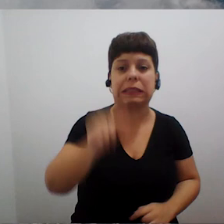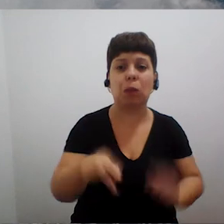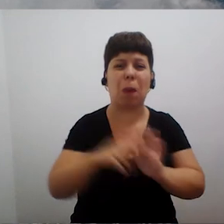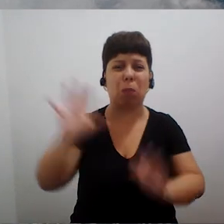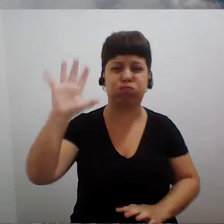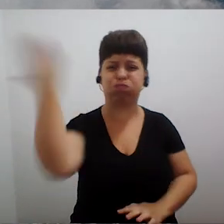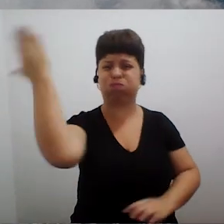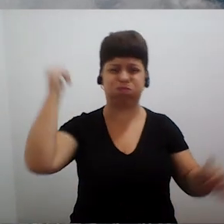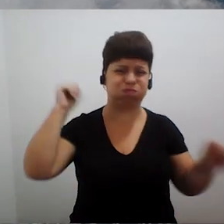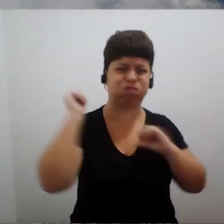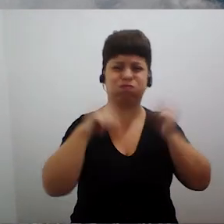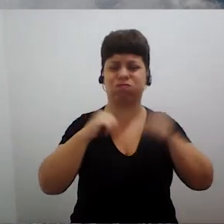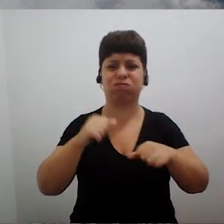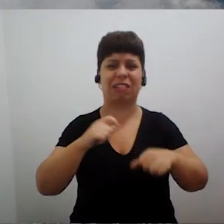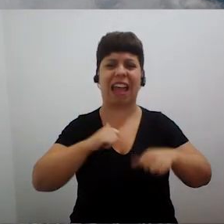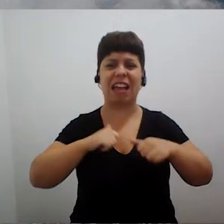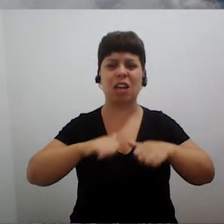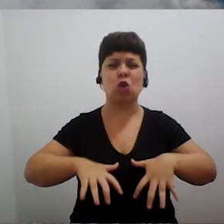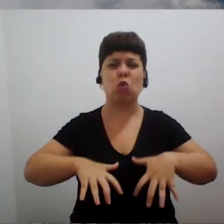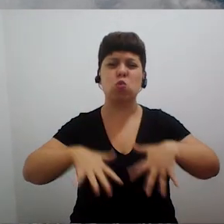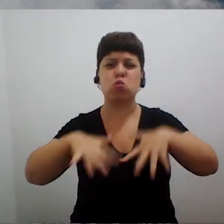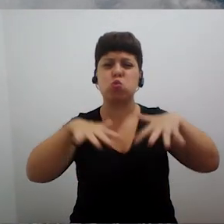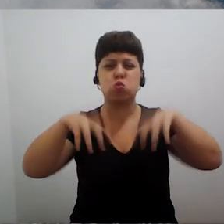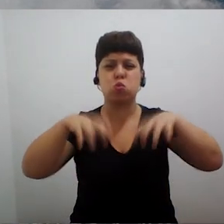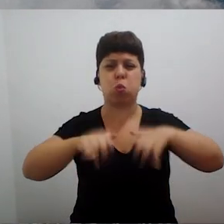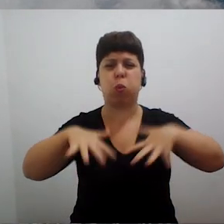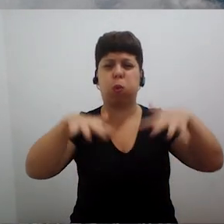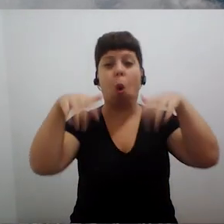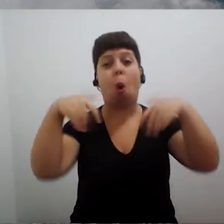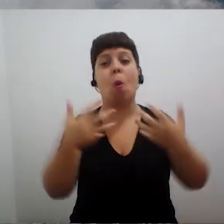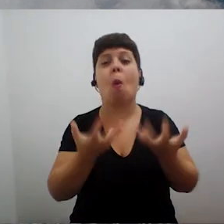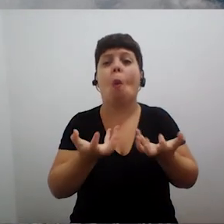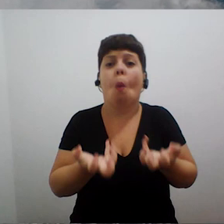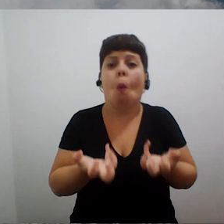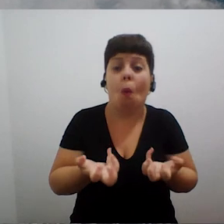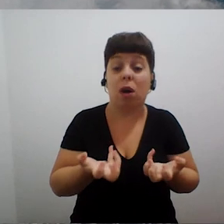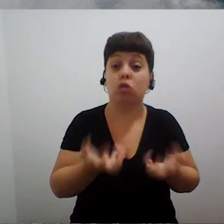a partir dos eventos climáticos extremos, das grandes enchentes e secas que estão acontecendo com muita frequência,